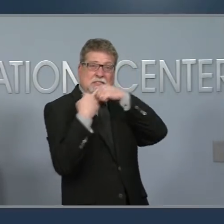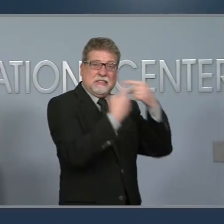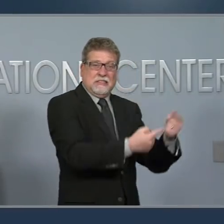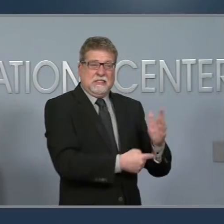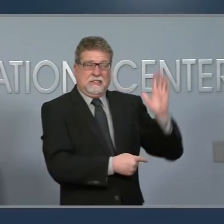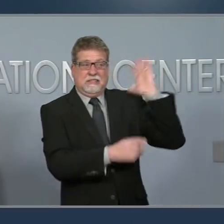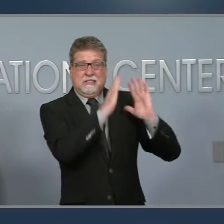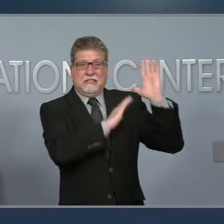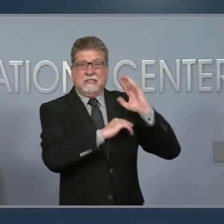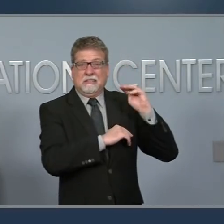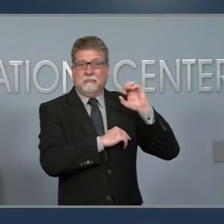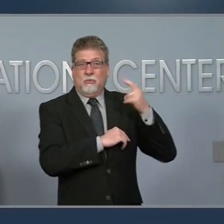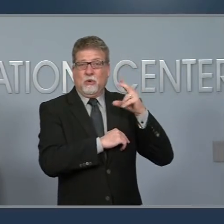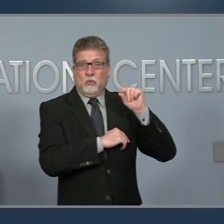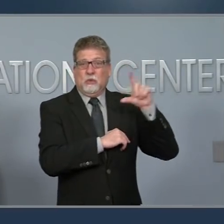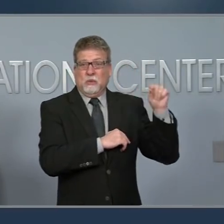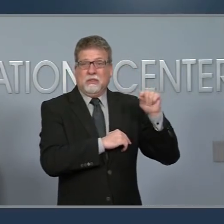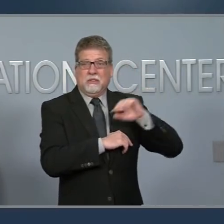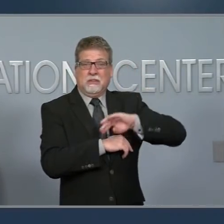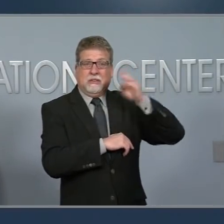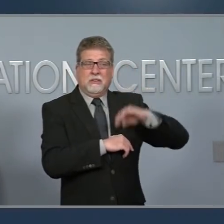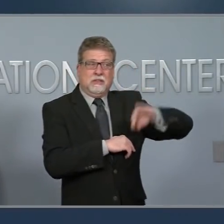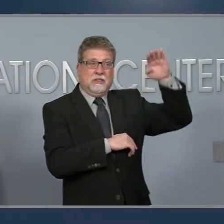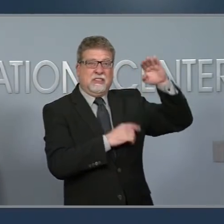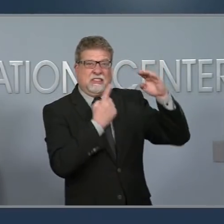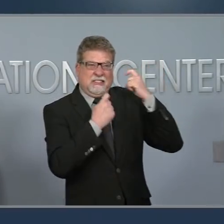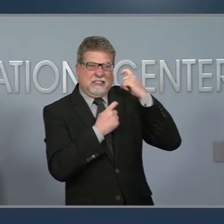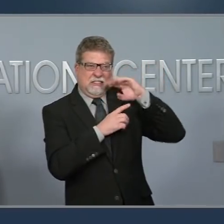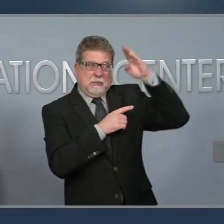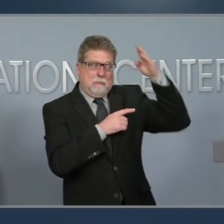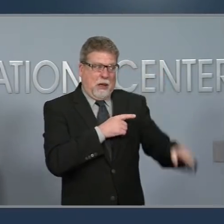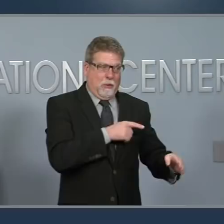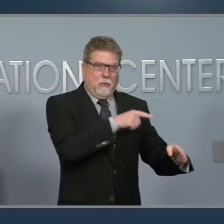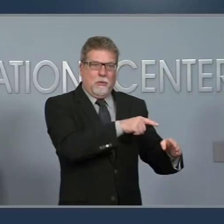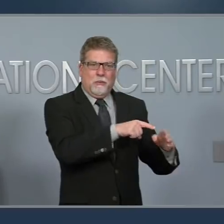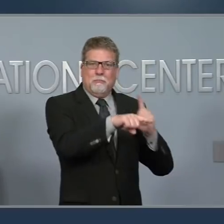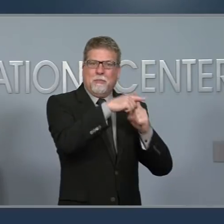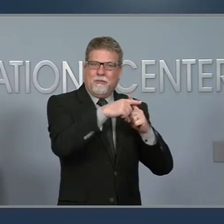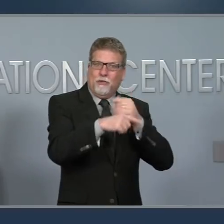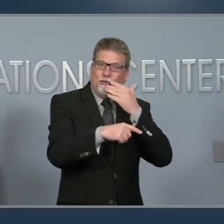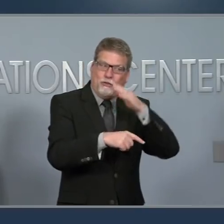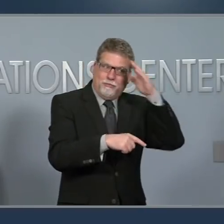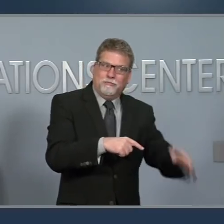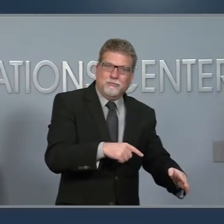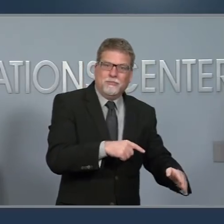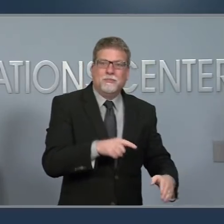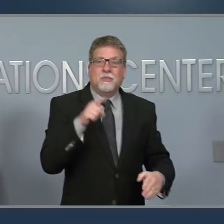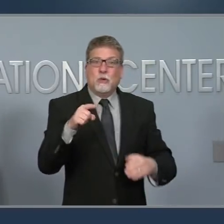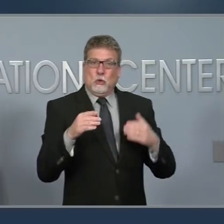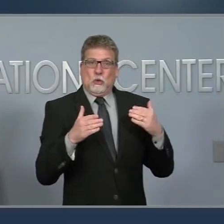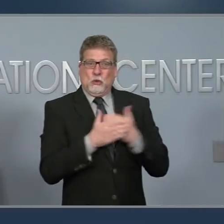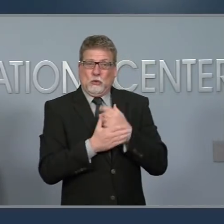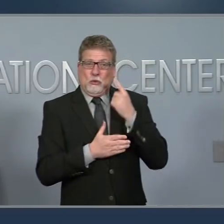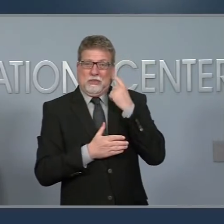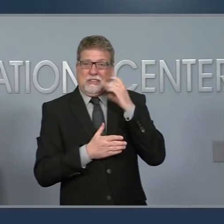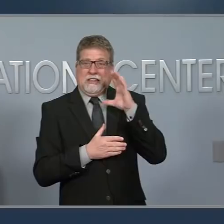similares a covid y este es uno de nuestros sistemas de advertencia temprana de covid diecinueve, la línea amarilla